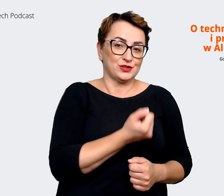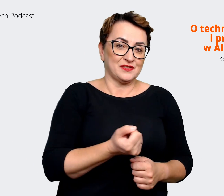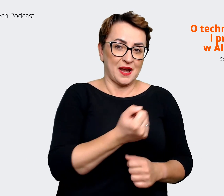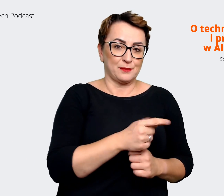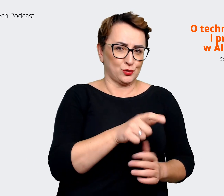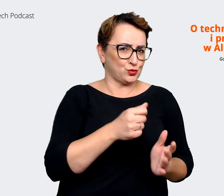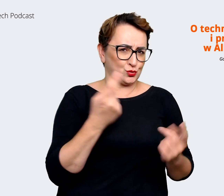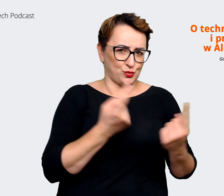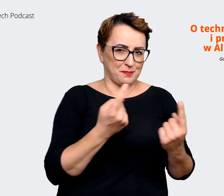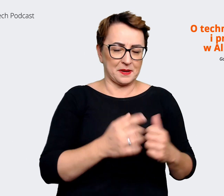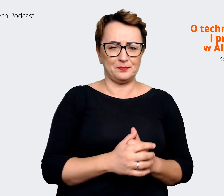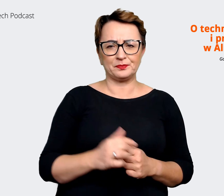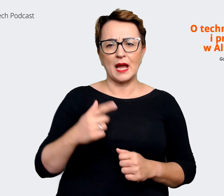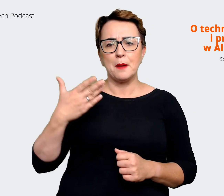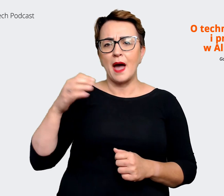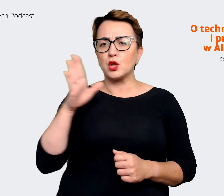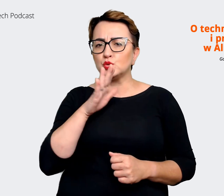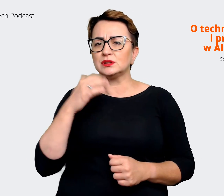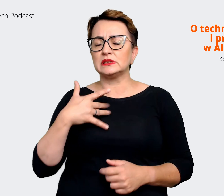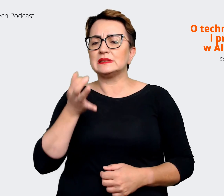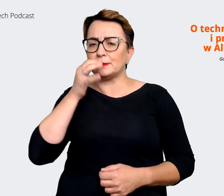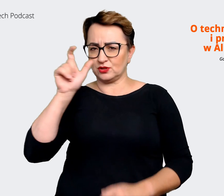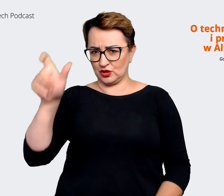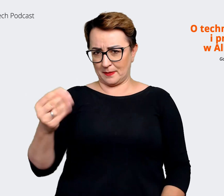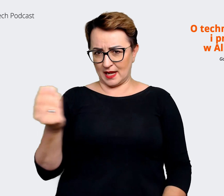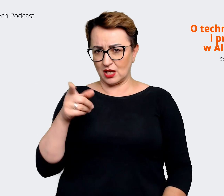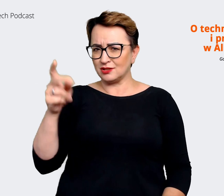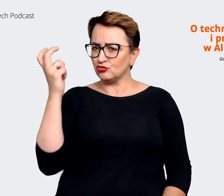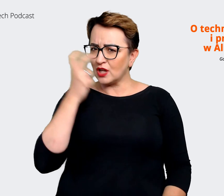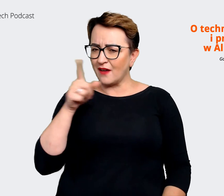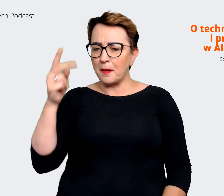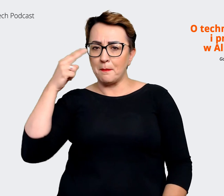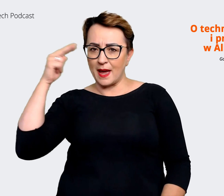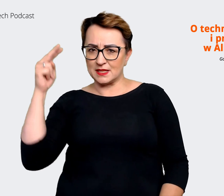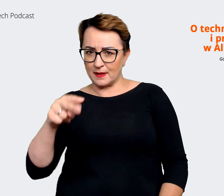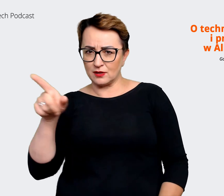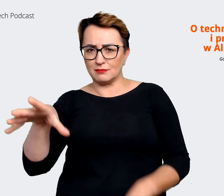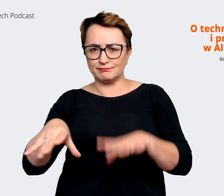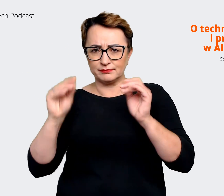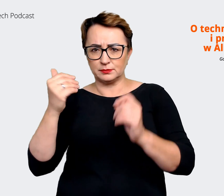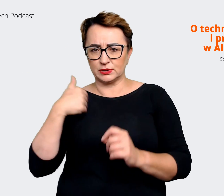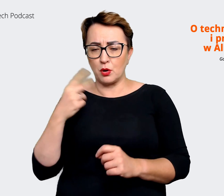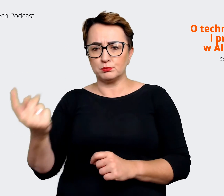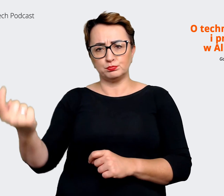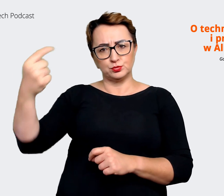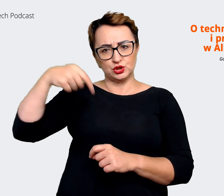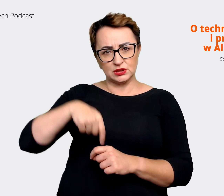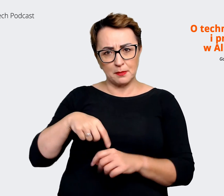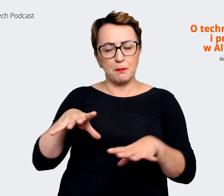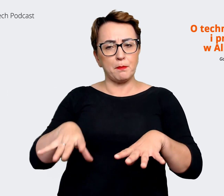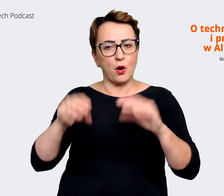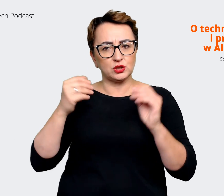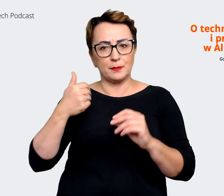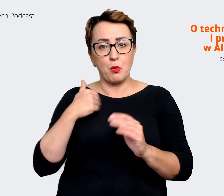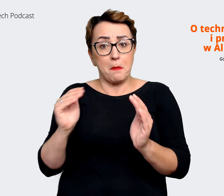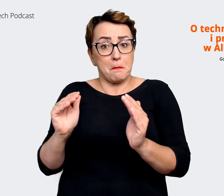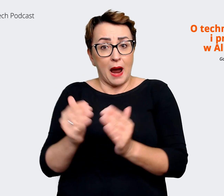Prowadzący: Chciałem jeszcze Mariusz podpytać Ciebie, bo to może być też ciekawą perspektywę. Od tego zacząłeś. Przyszedłeś od jak sam powiedziałeś małego zespołu ludzi,